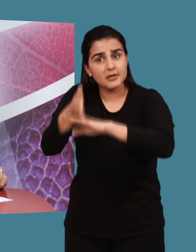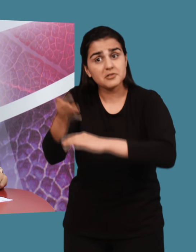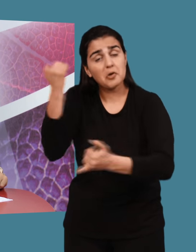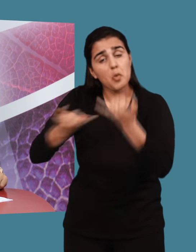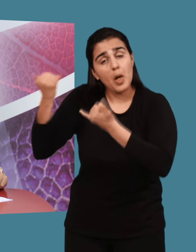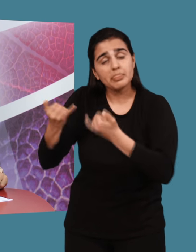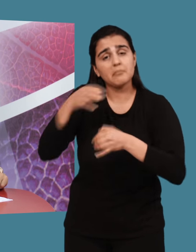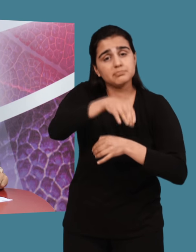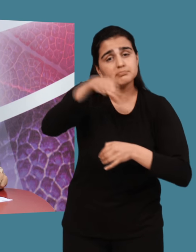recorriendo las sedes académicas.